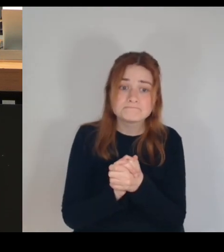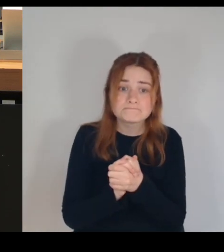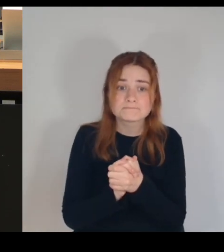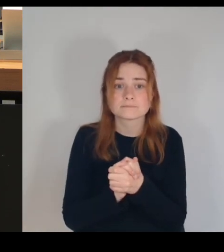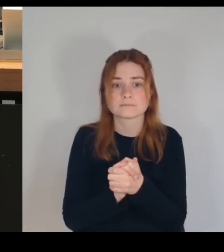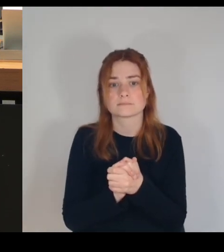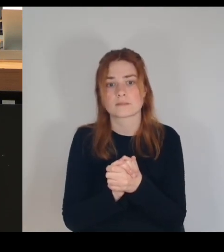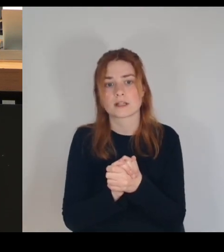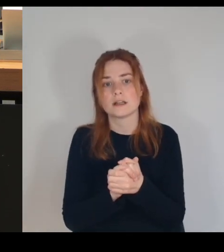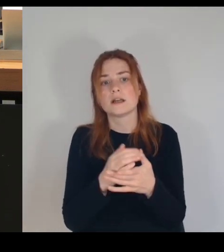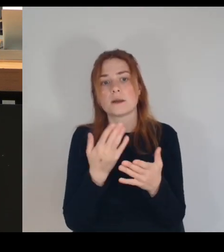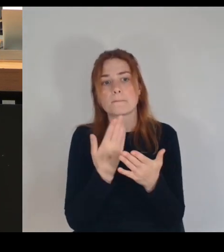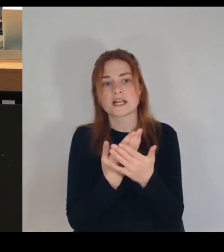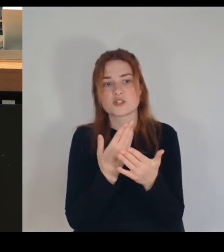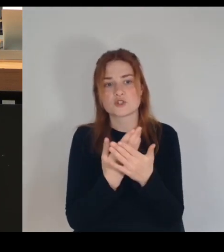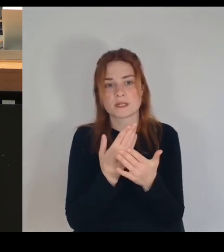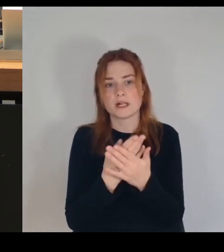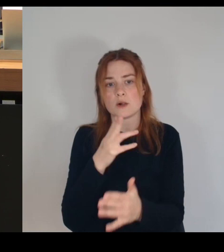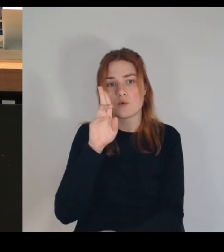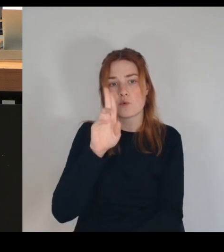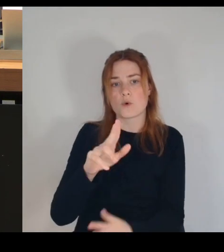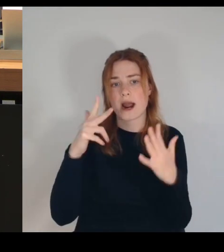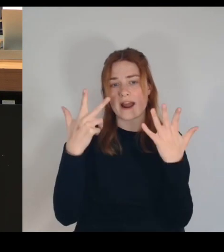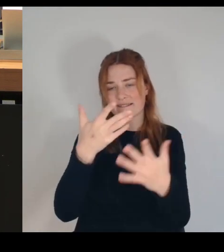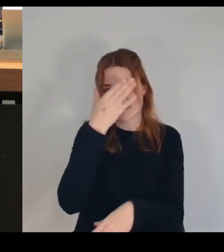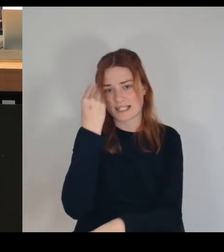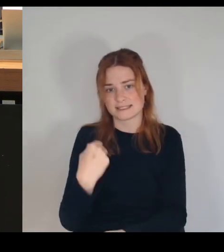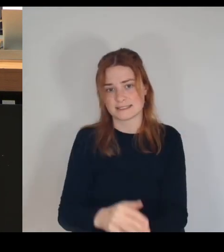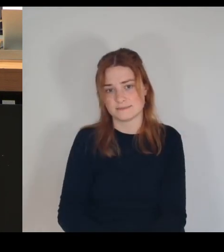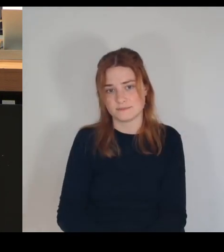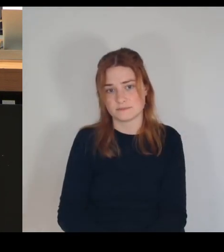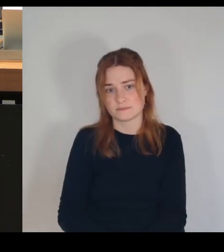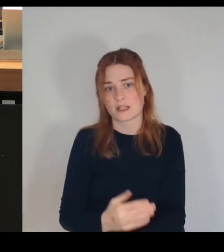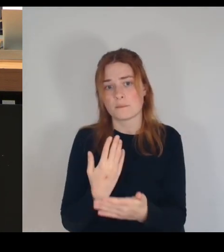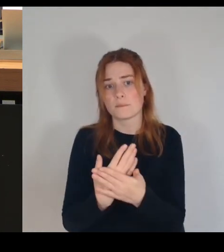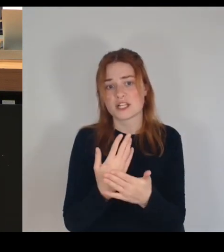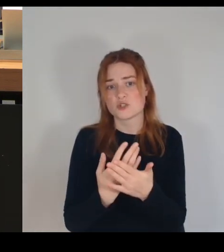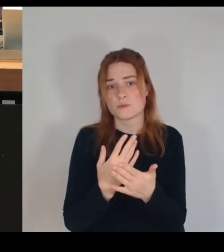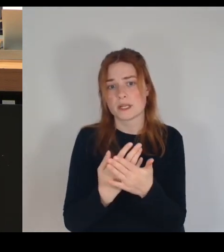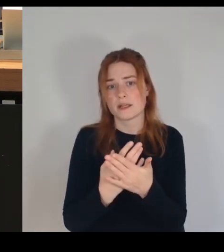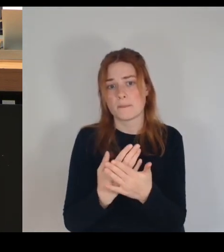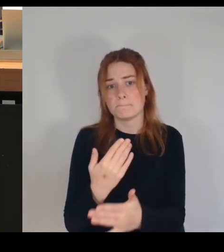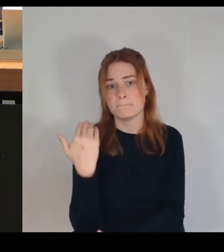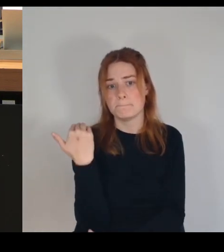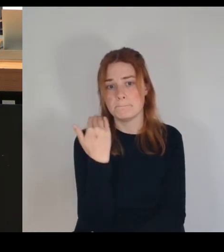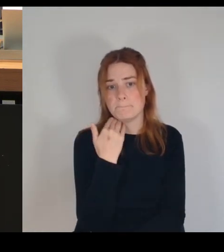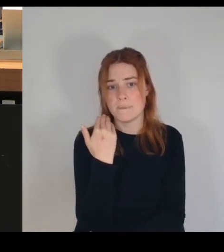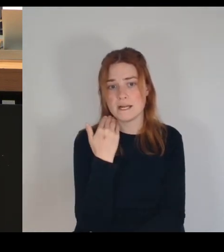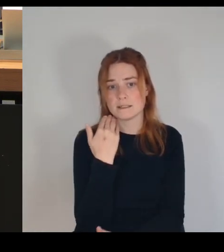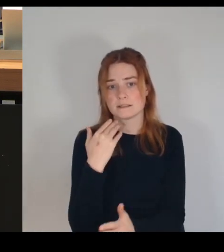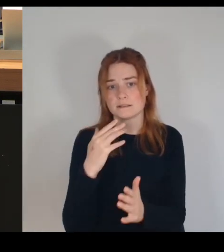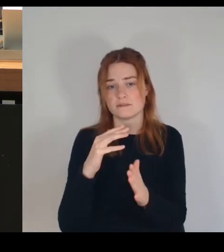obwohl durch die Verlängerung das zeitraubende Umsteigen bitte auf dem Wilhelmsruher Damm entfallen würde.